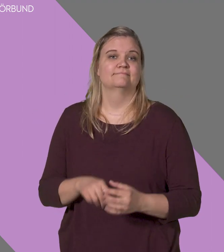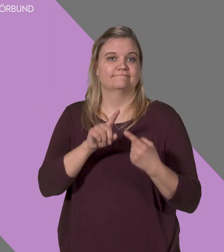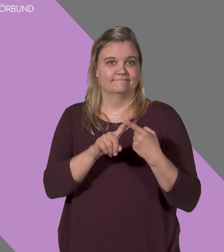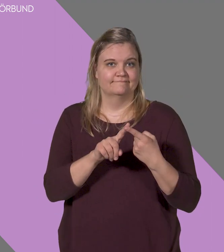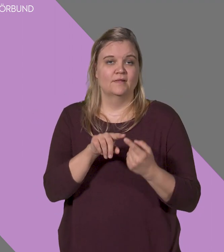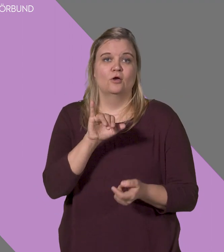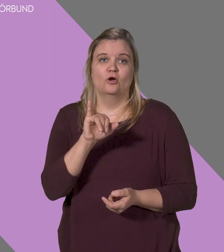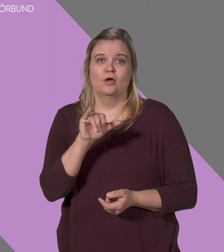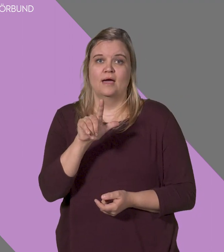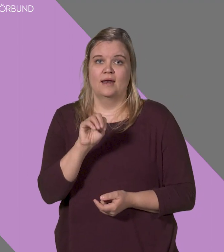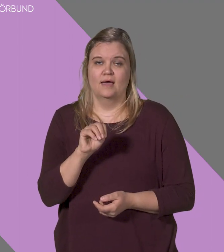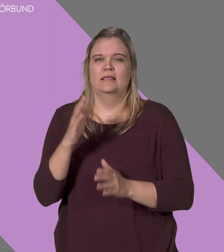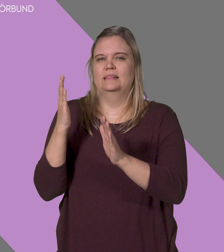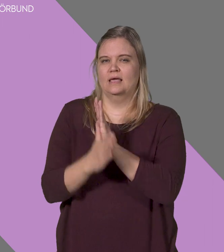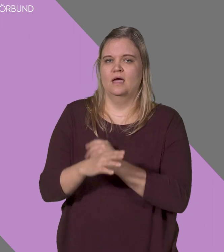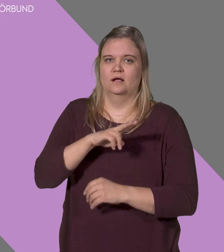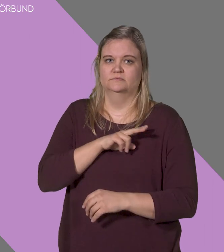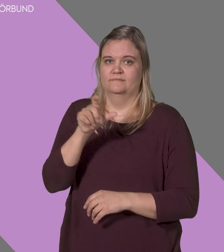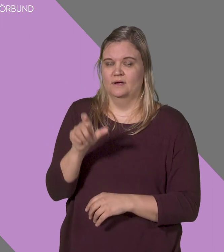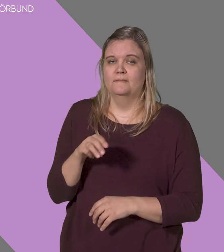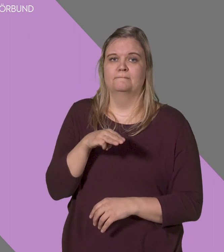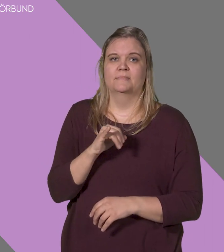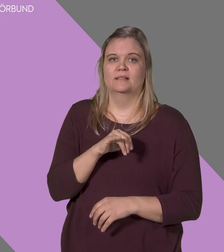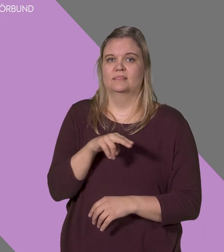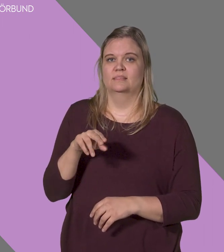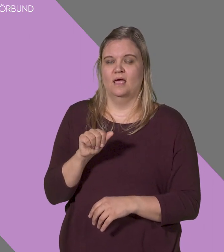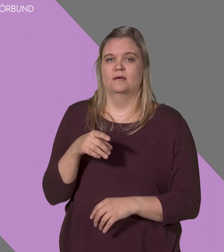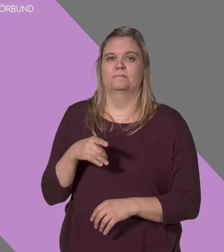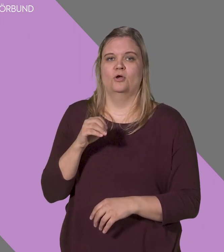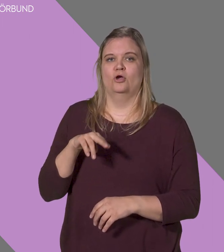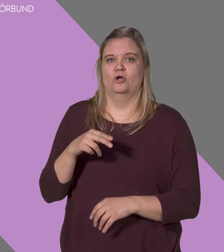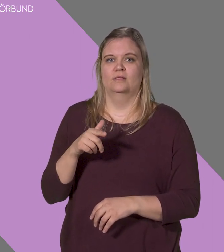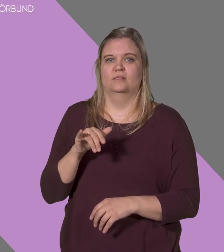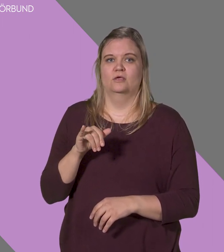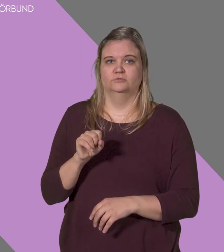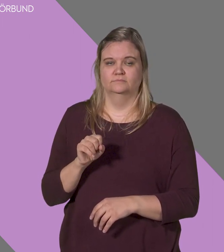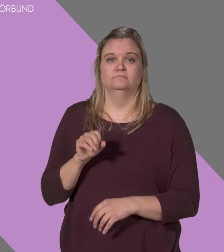Minna Pöntys, tillgänglighetsansvarig på Yle, -